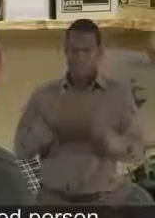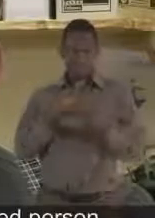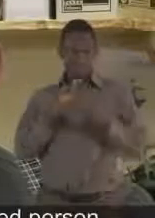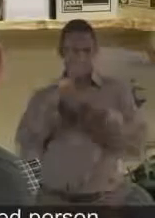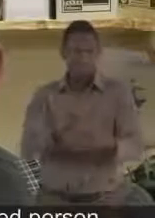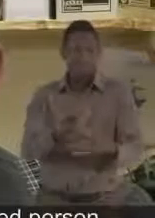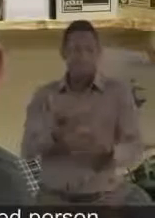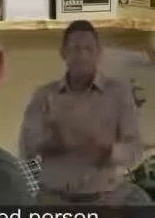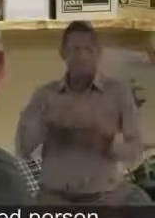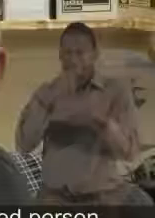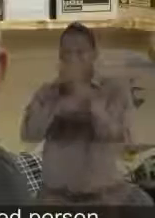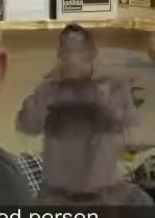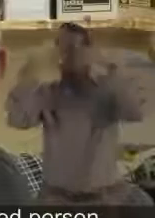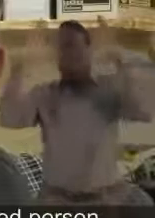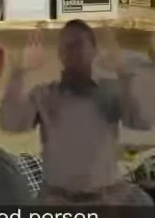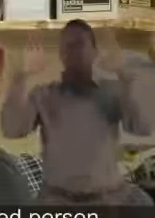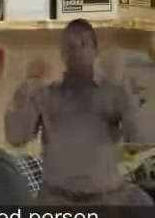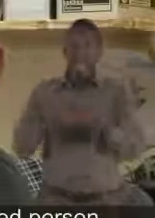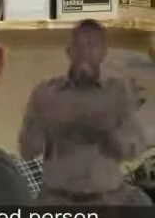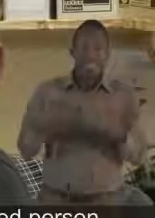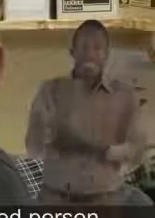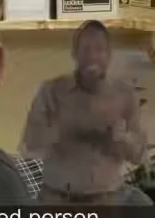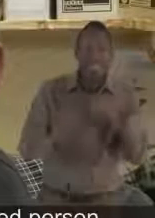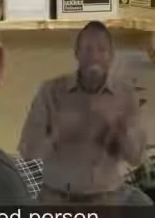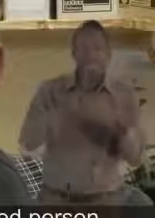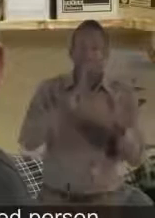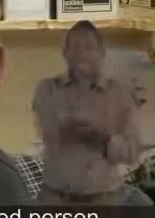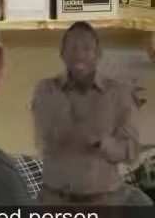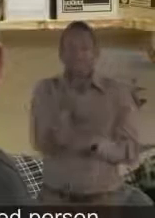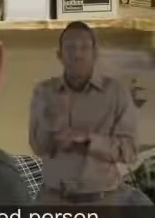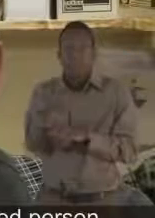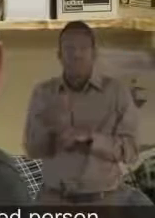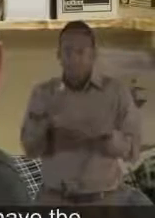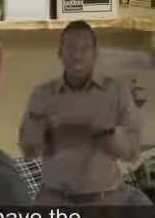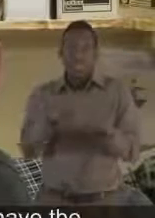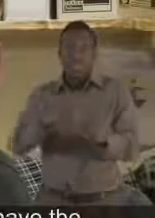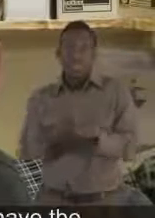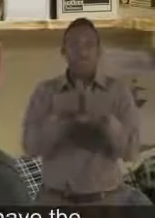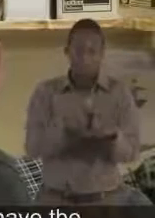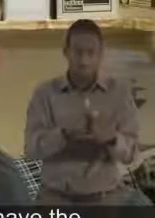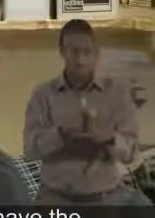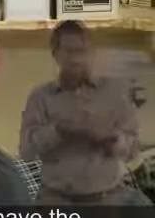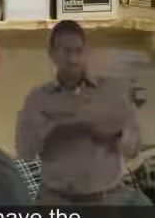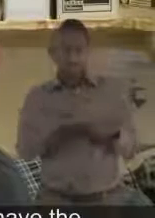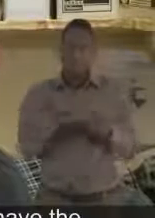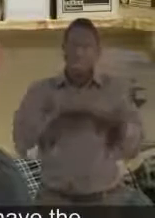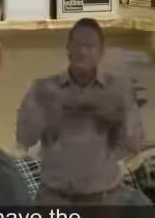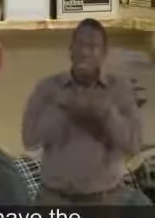على التأكيد على أنه يجب على الشخص من ذوي الإعاقة أن يكون قادرًا على القيام بالأشياء مثل الشخص الذي ليس لديه إعاقة